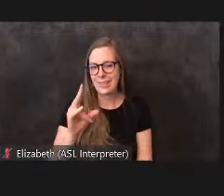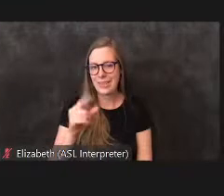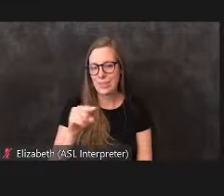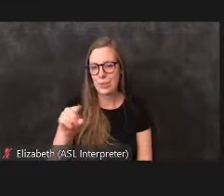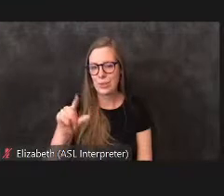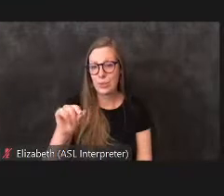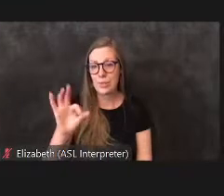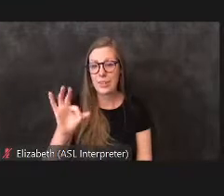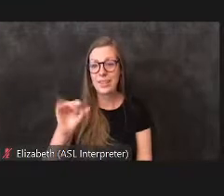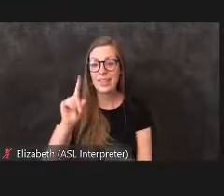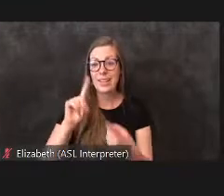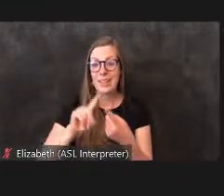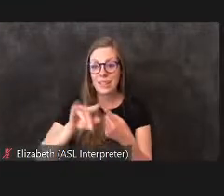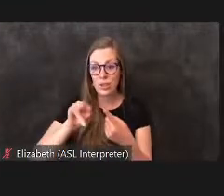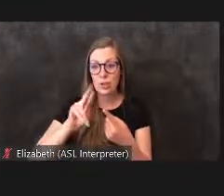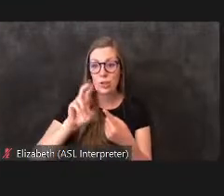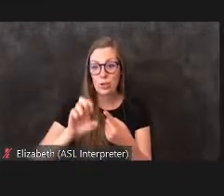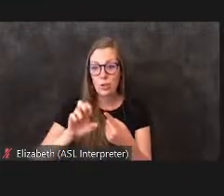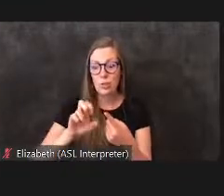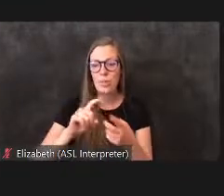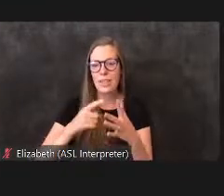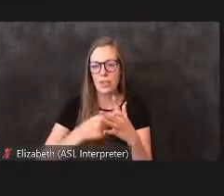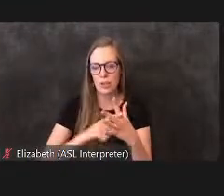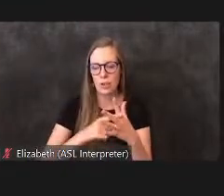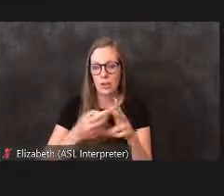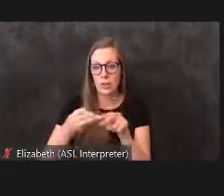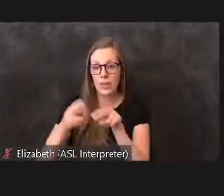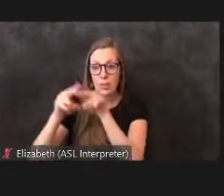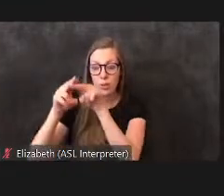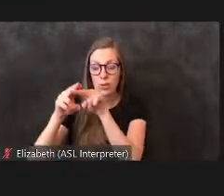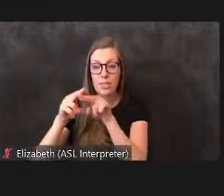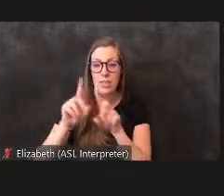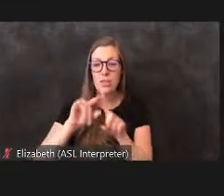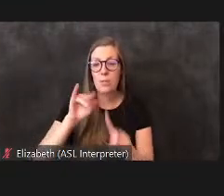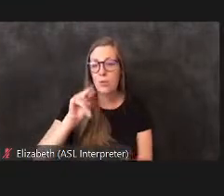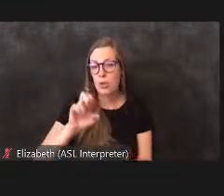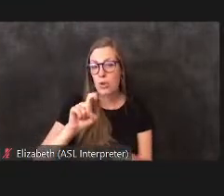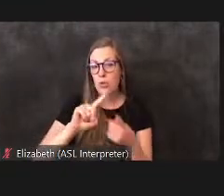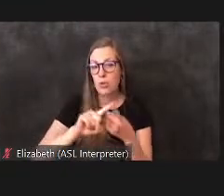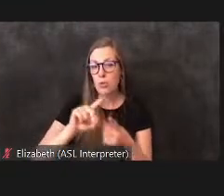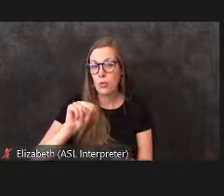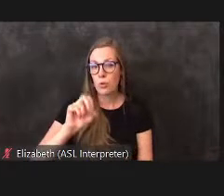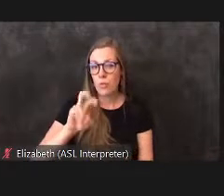en el 2019, en junio, cuando comenzaron que aumentar de junio hacia noviembre